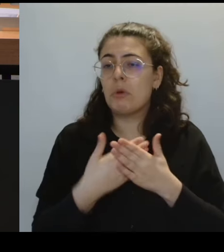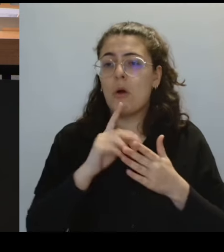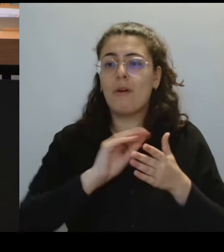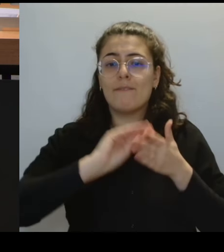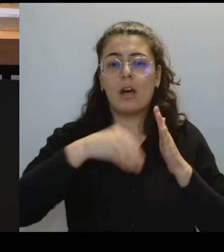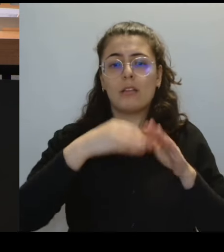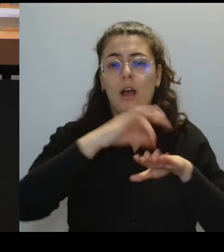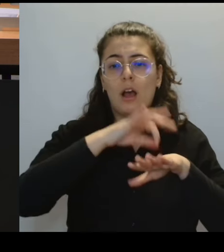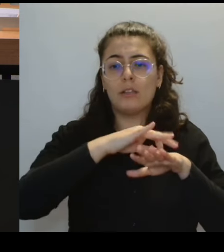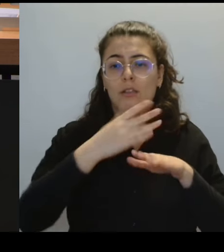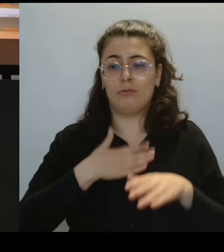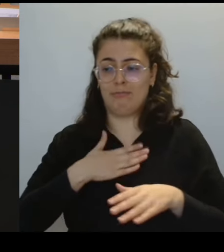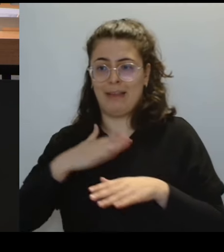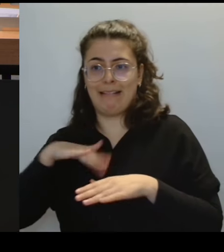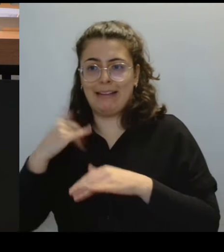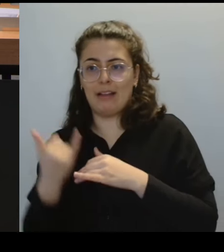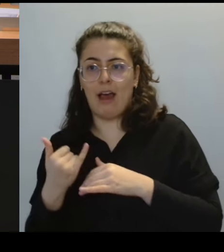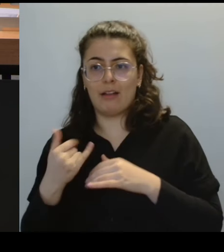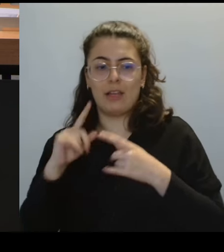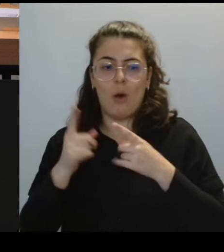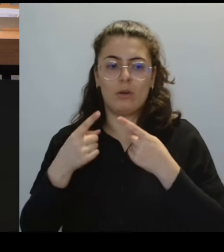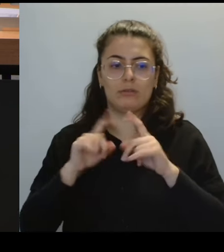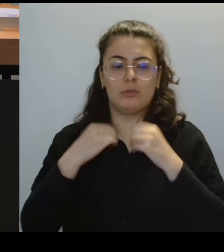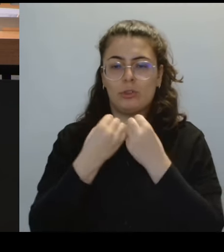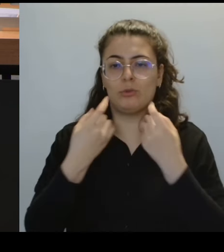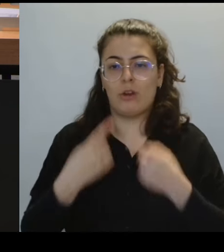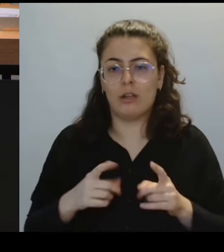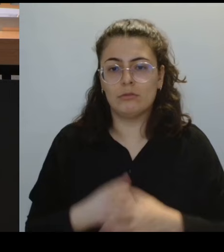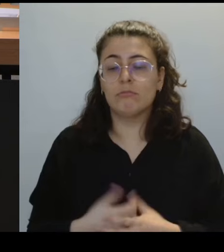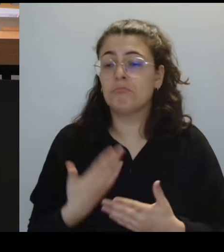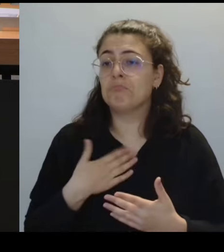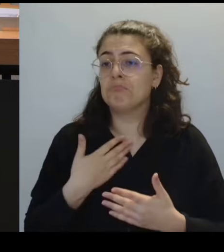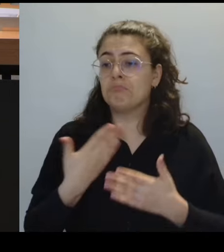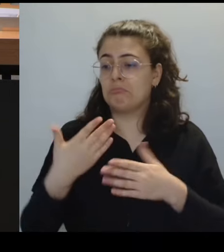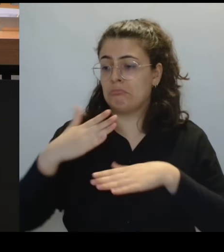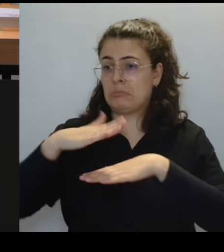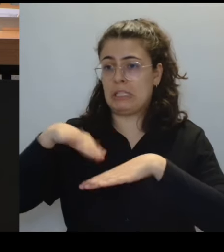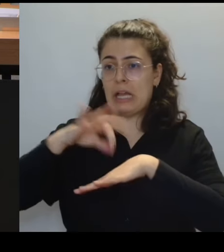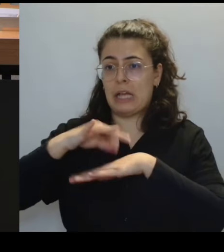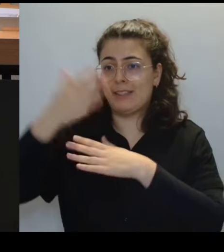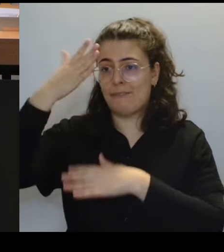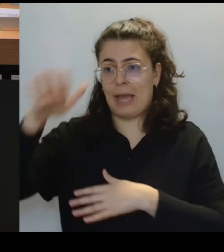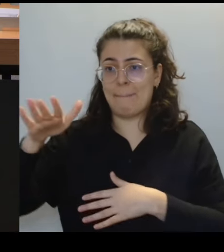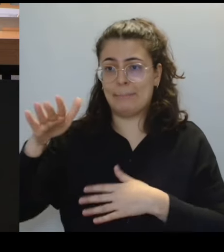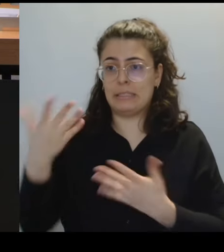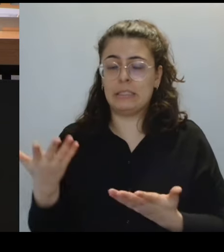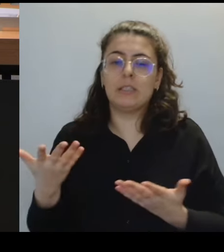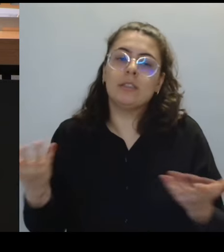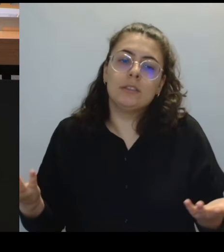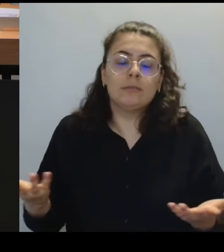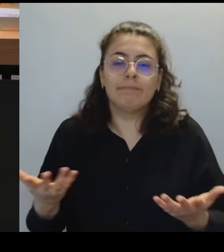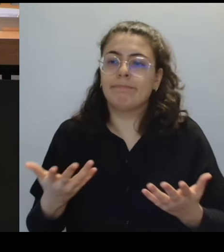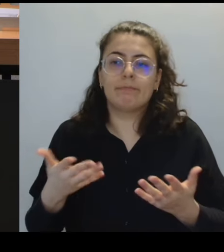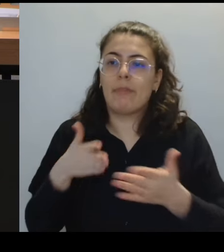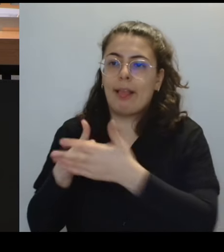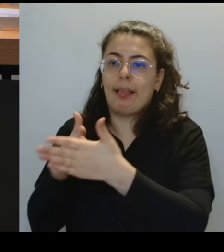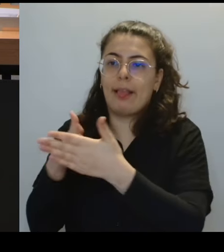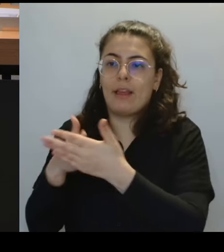Einen Termin bei einem fremden Kinderarzt zu bekommen ist aber aufgrund des allseits bekannten Arztmangels quasi unmöglich. Das brauche ich Ihnen, glaube ich hier nicht weiter erläutern.